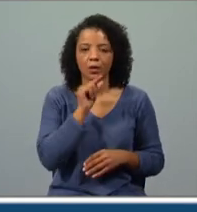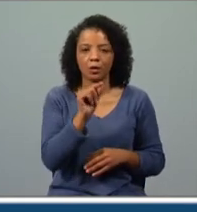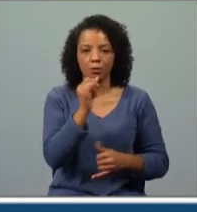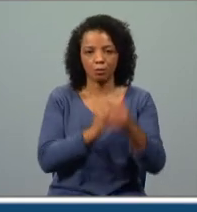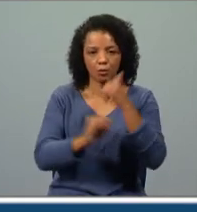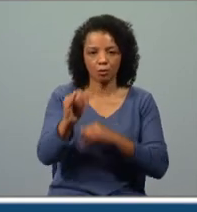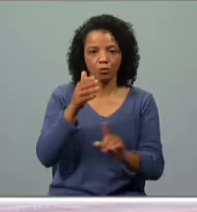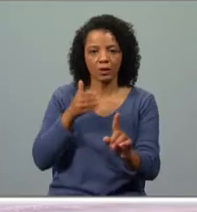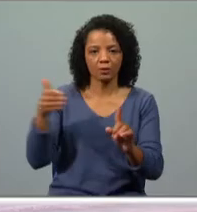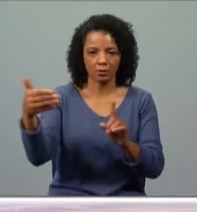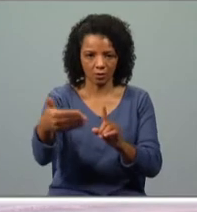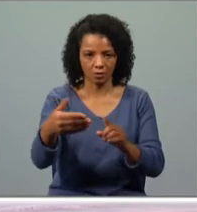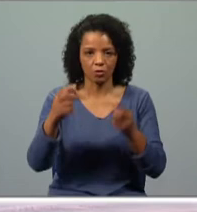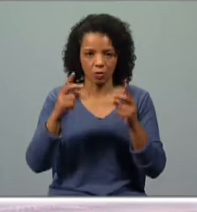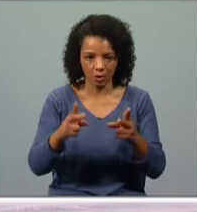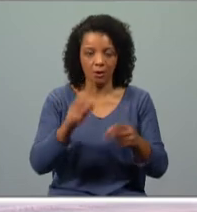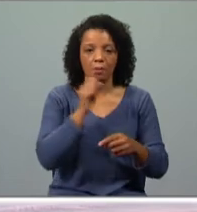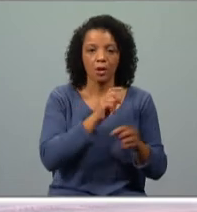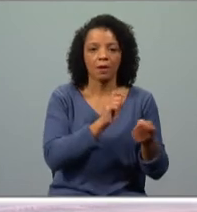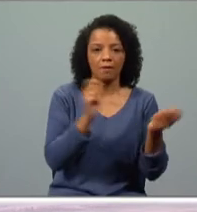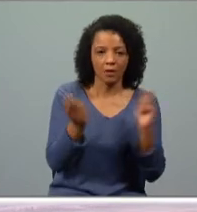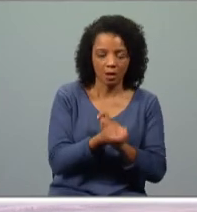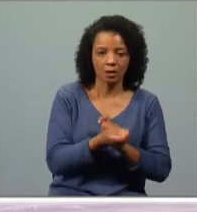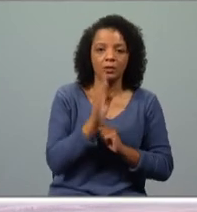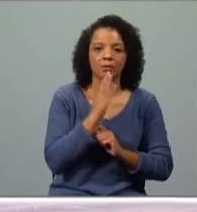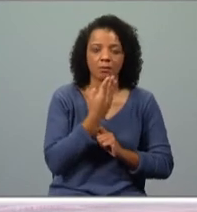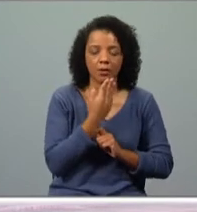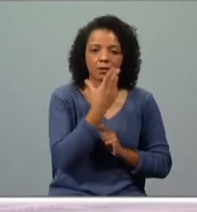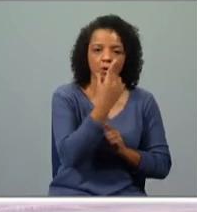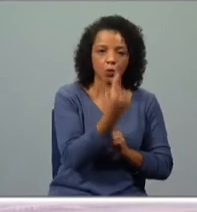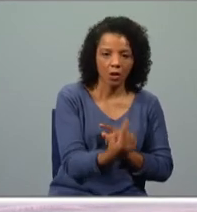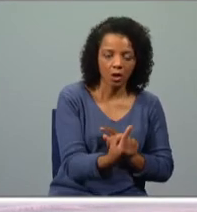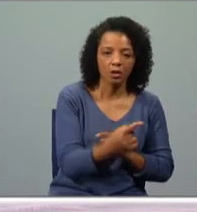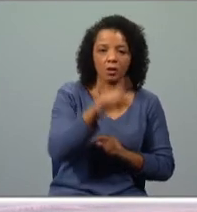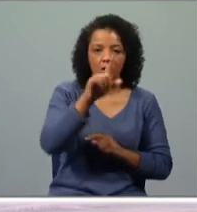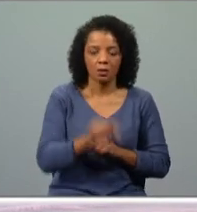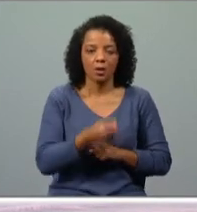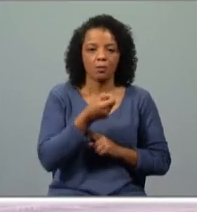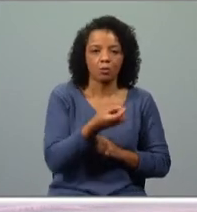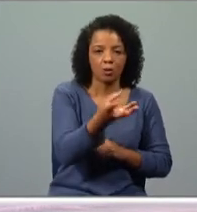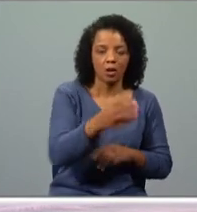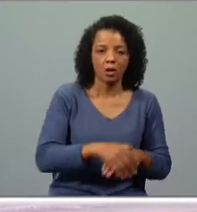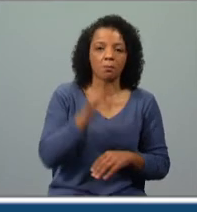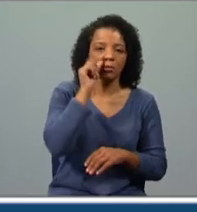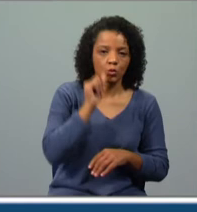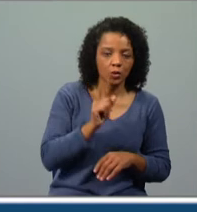indefinidos cai variáveis variam o fariam no plural masculino feminino 不確定的下降變量會做陽性陰性複數